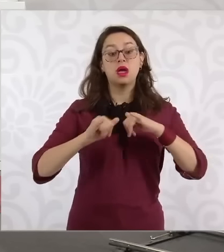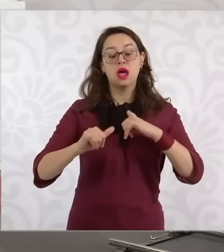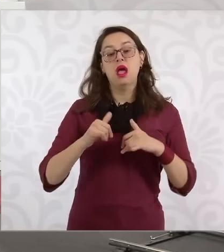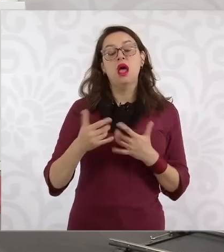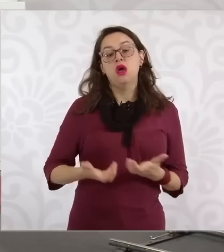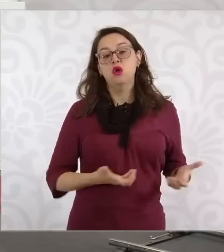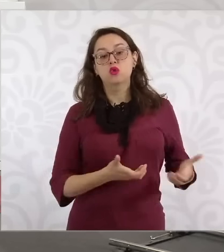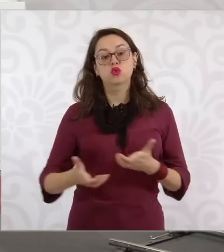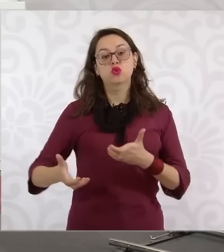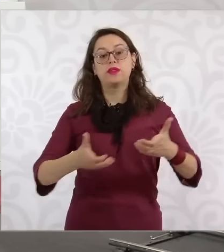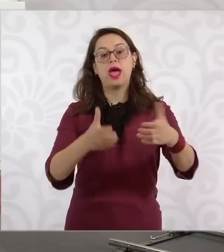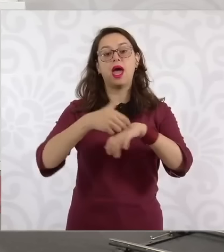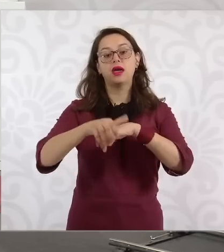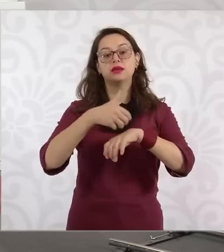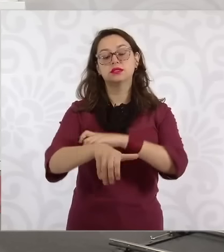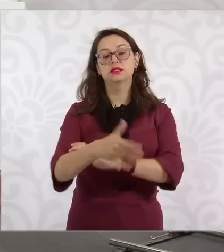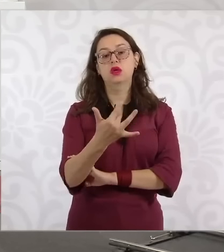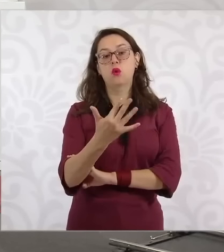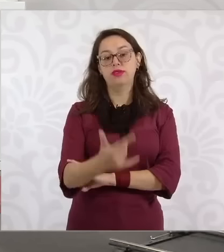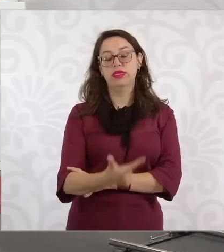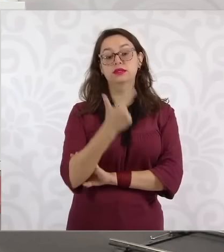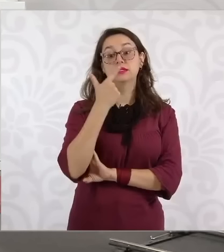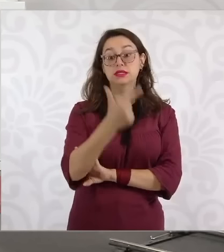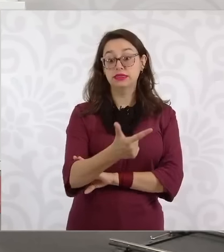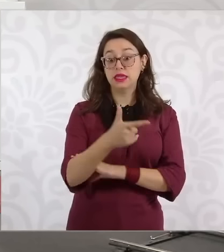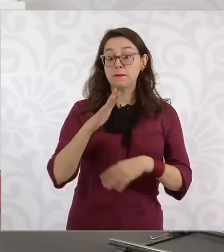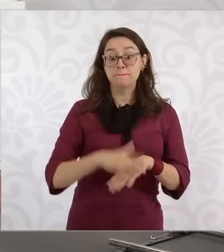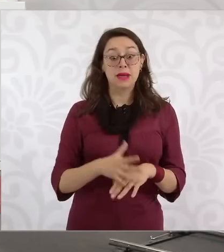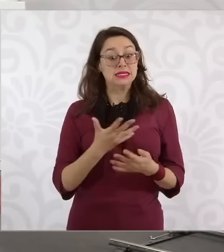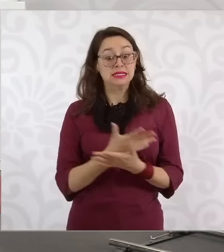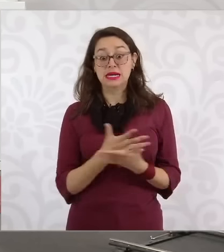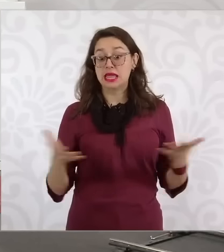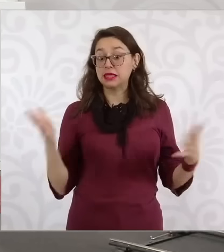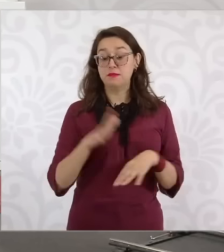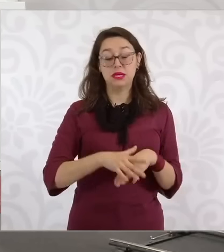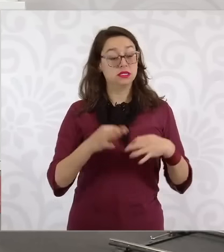de los de los ejes carreteros pues más importantes, no solamente para vehículos,